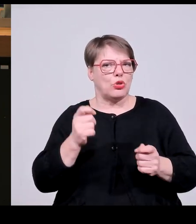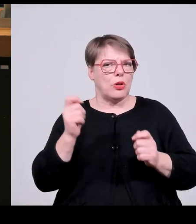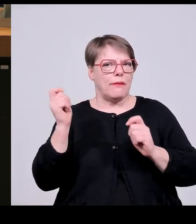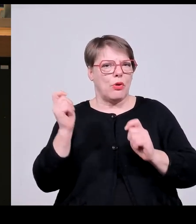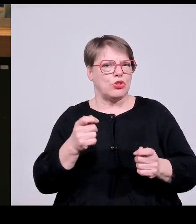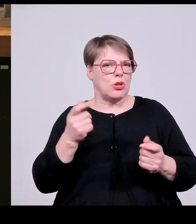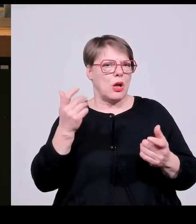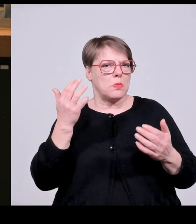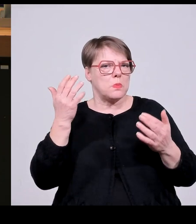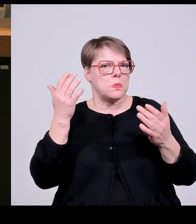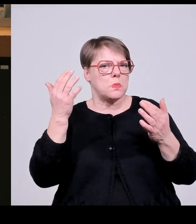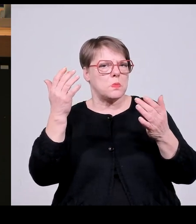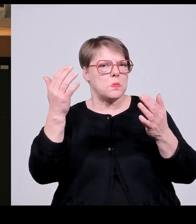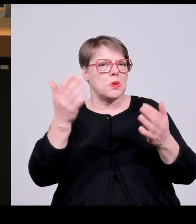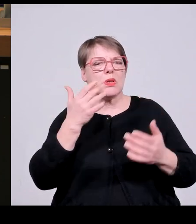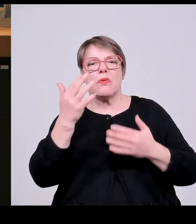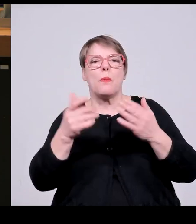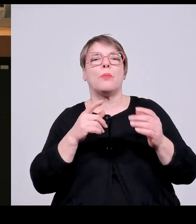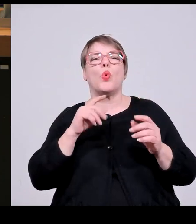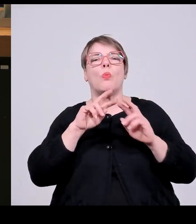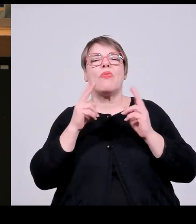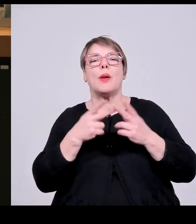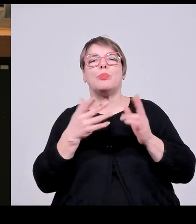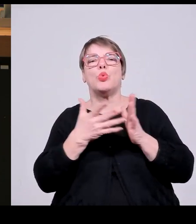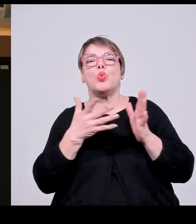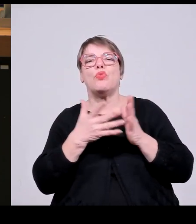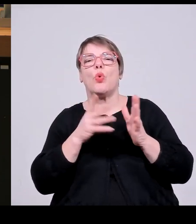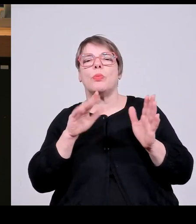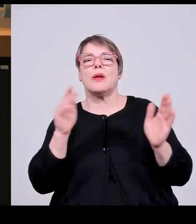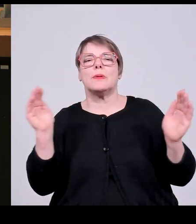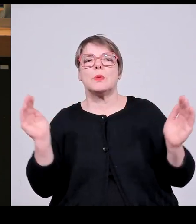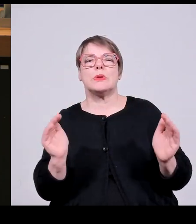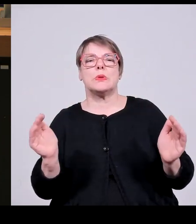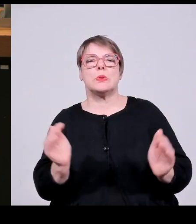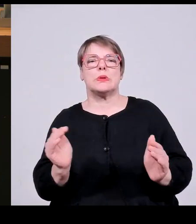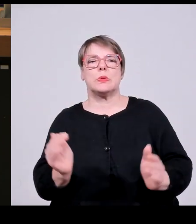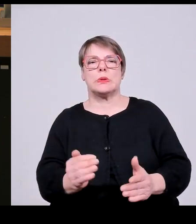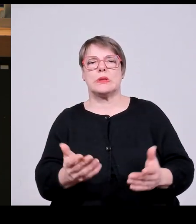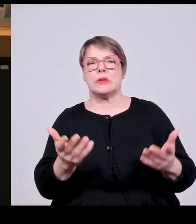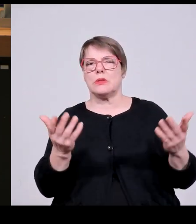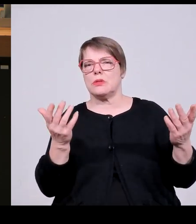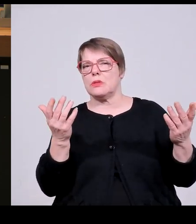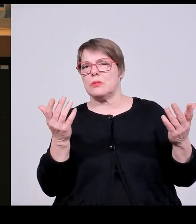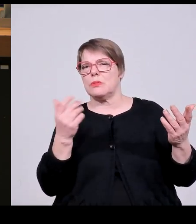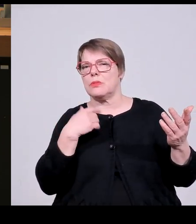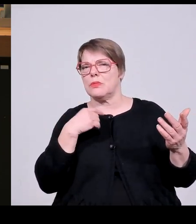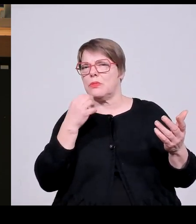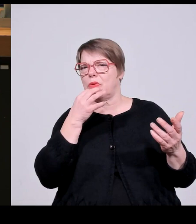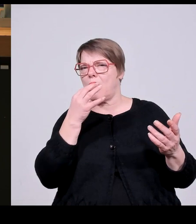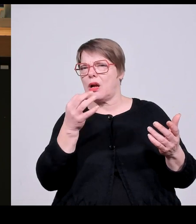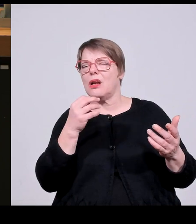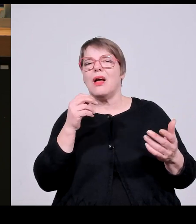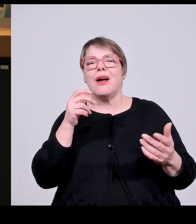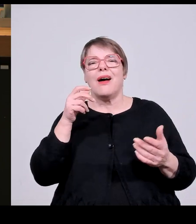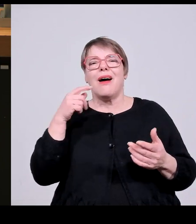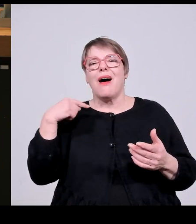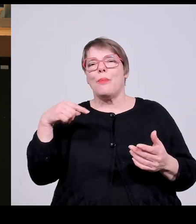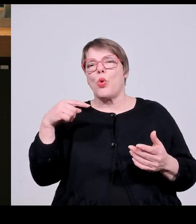schon wie die der Ruf nach Genehmigungs, Fiktion und Bein. Freiheit für Investoren, Ob sie das eigentlich